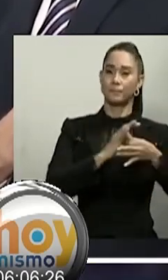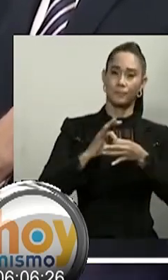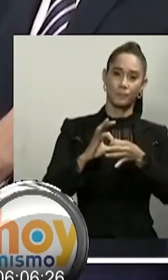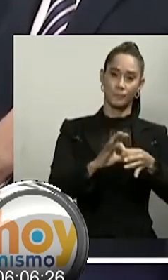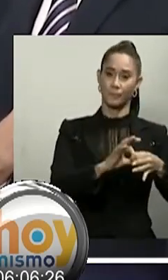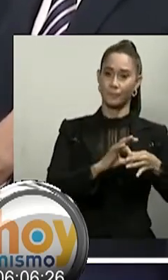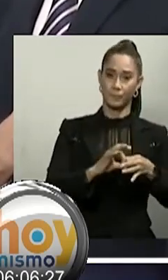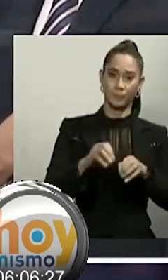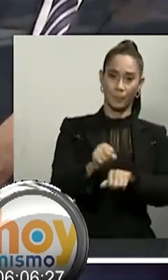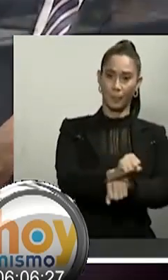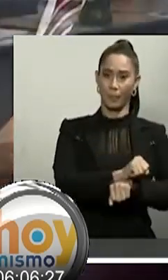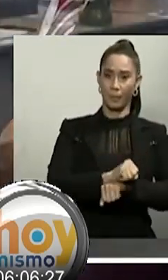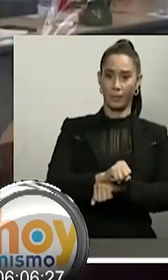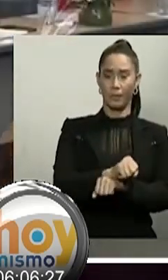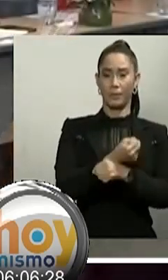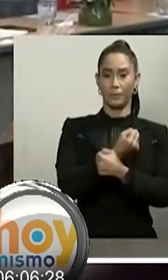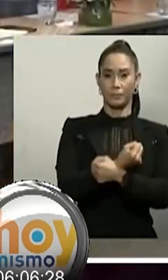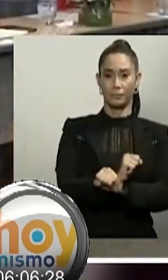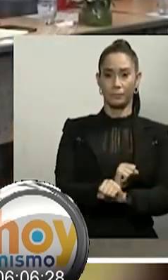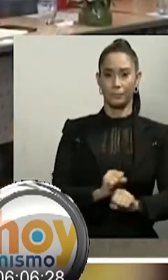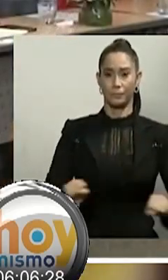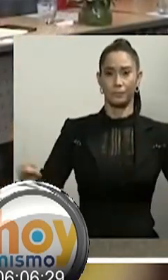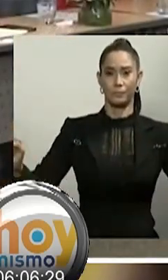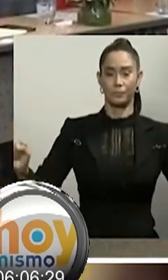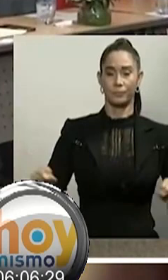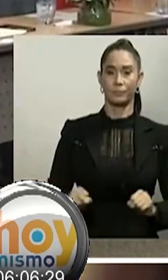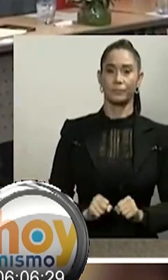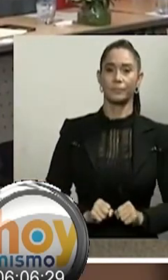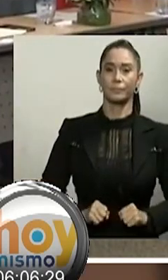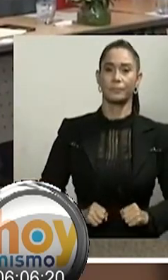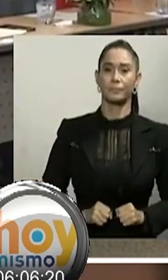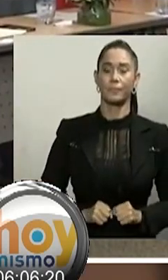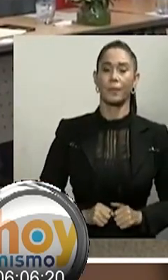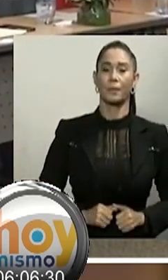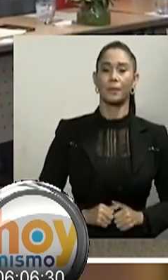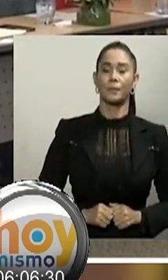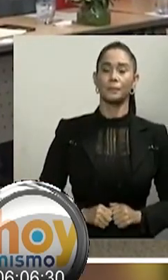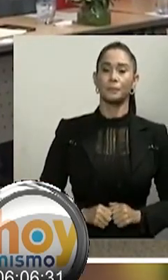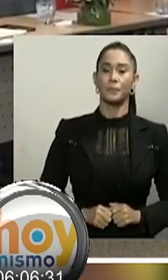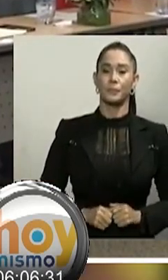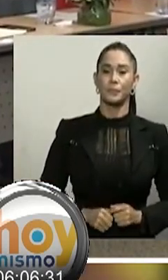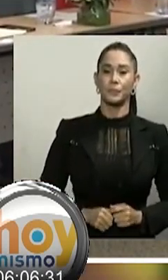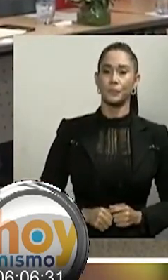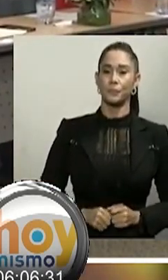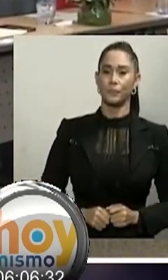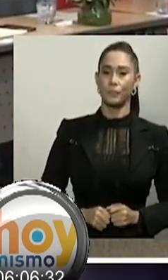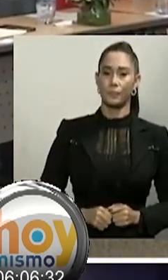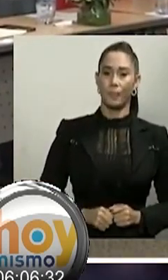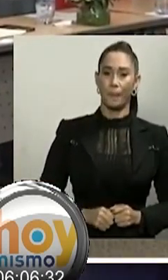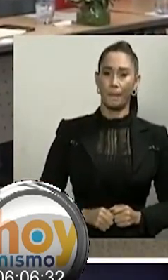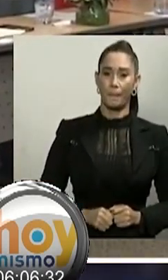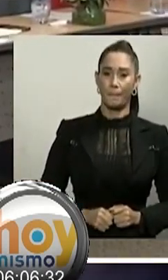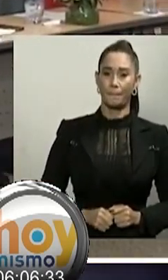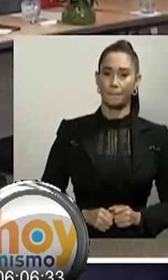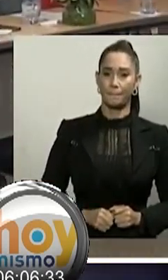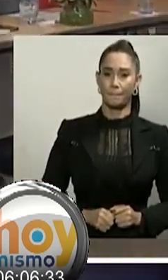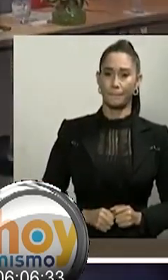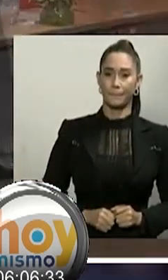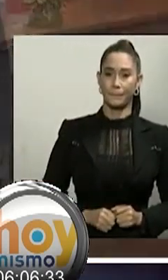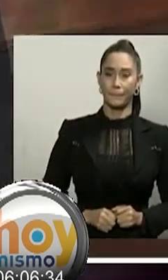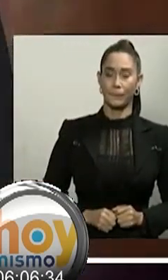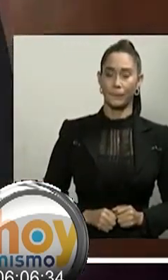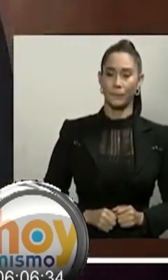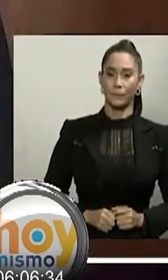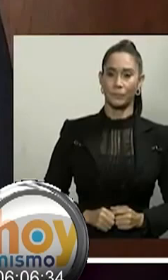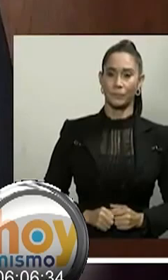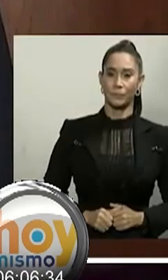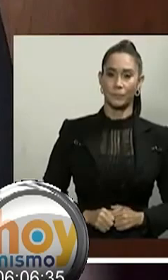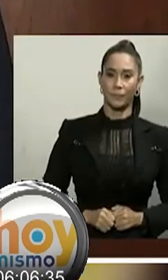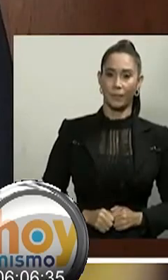el aumento del salario automático por supuesto hay dos modelos para hacerlo anual o bianual pero